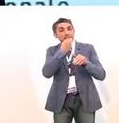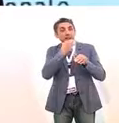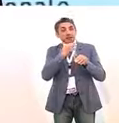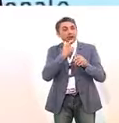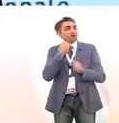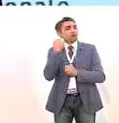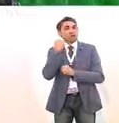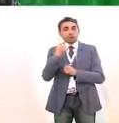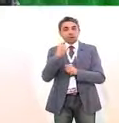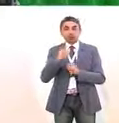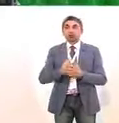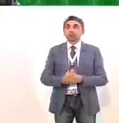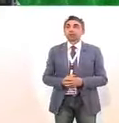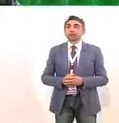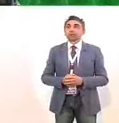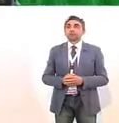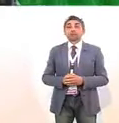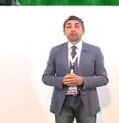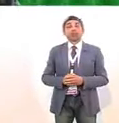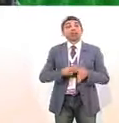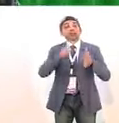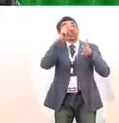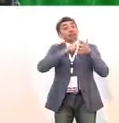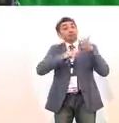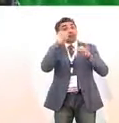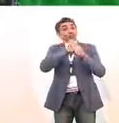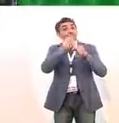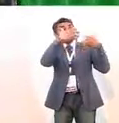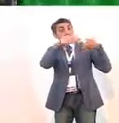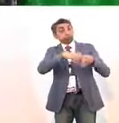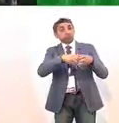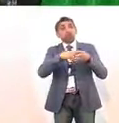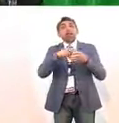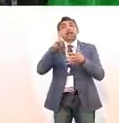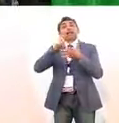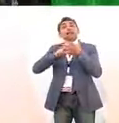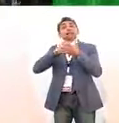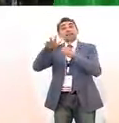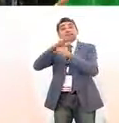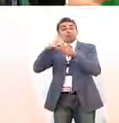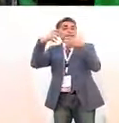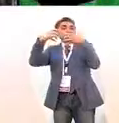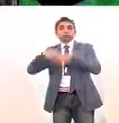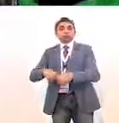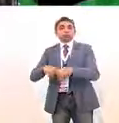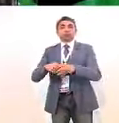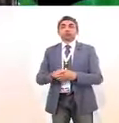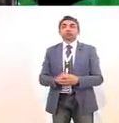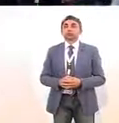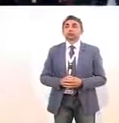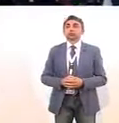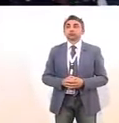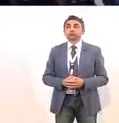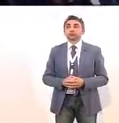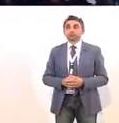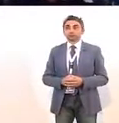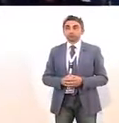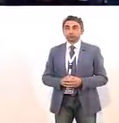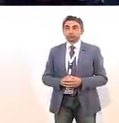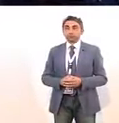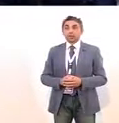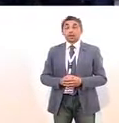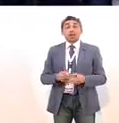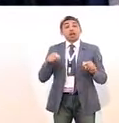Abbassare le tasse sul lavoro, abbassare le tasse alle famiglie. Ma questo come si può